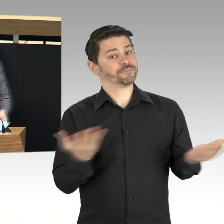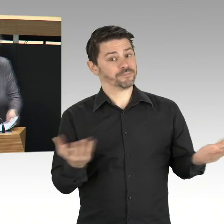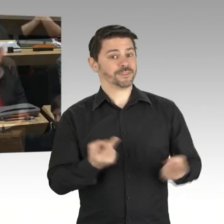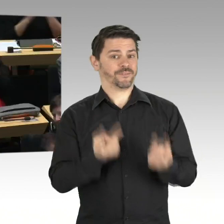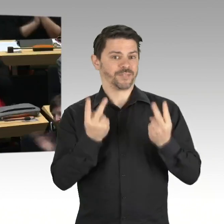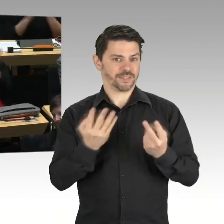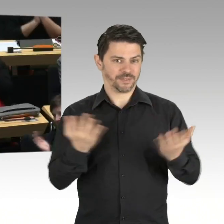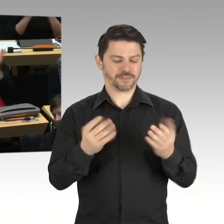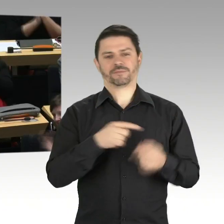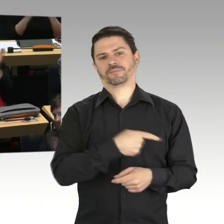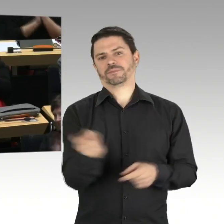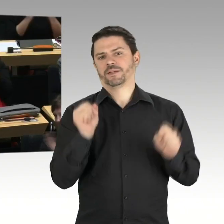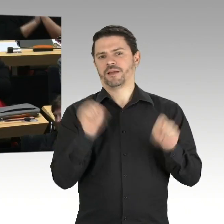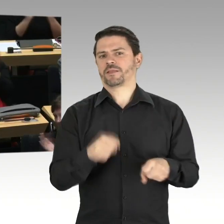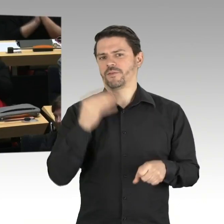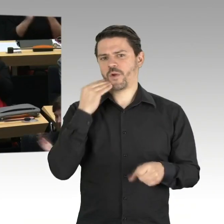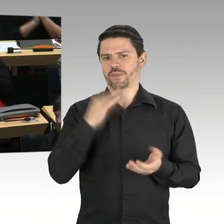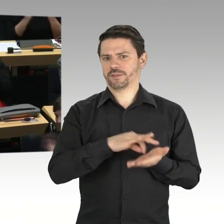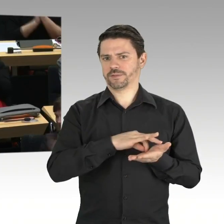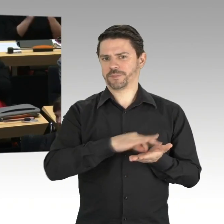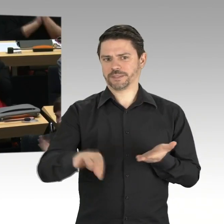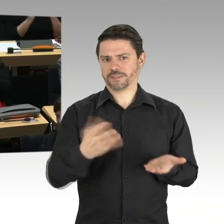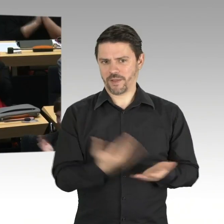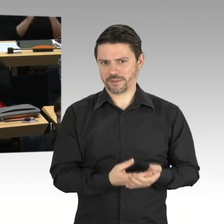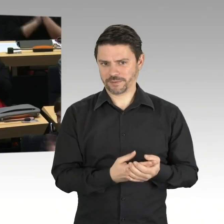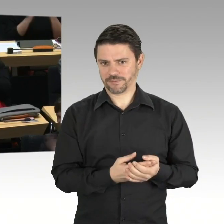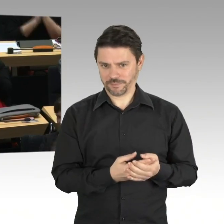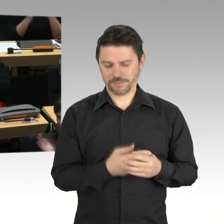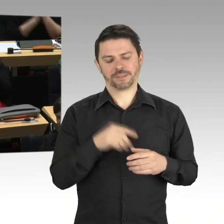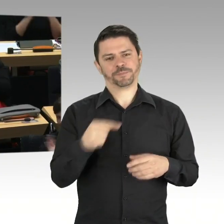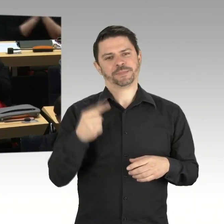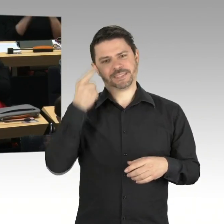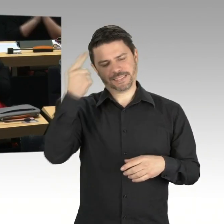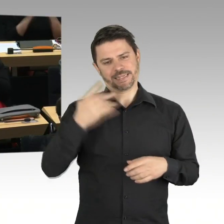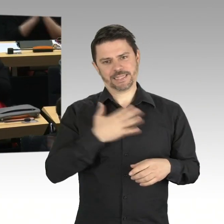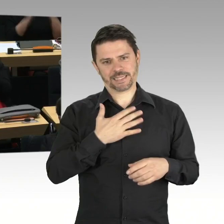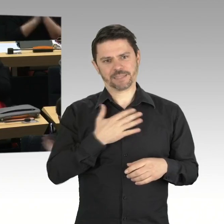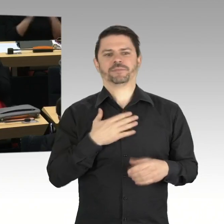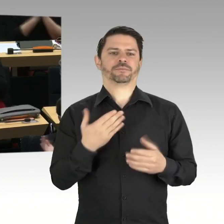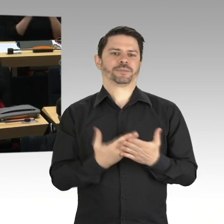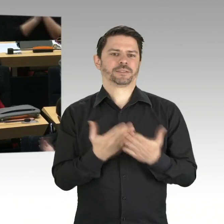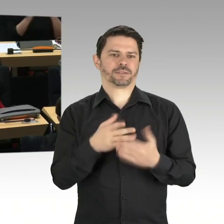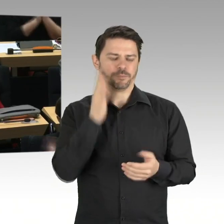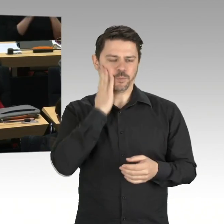(Beifall)